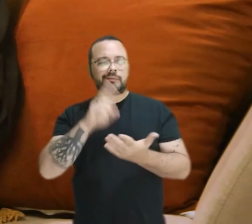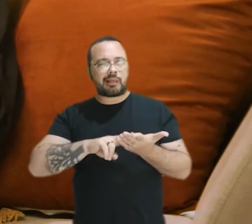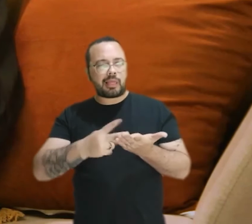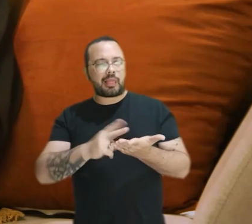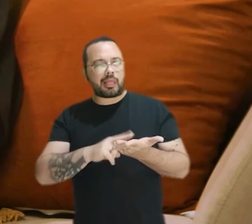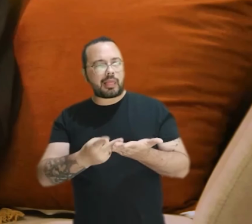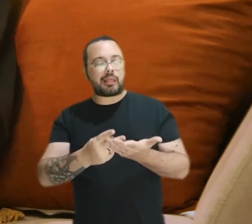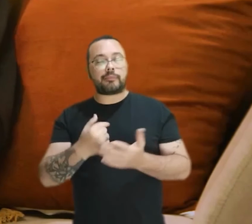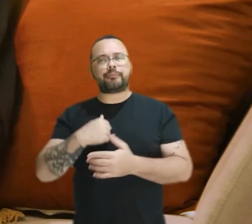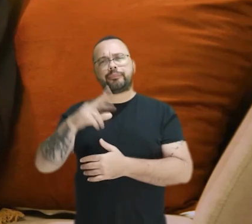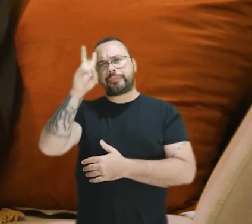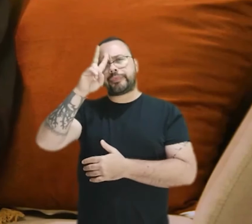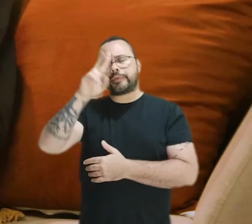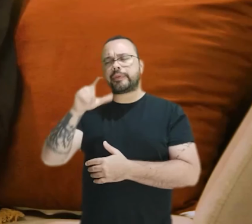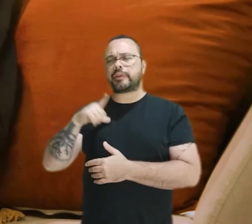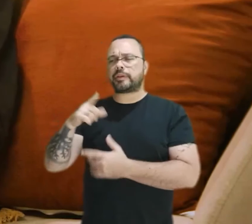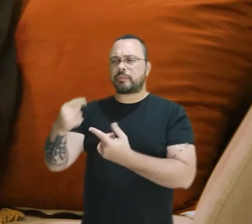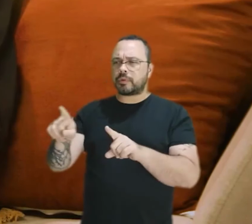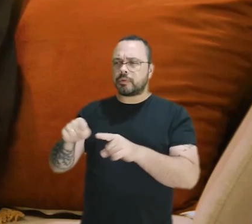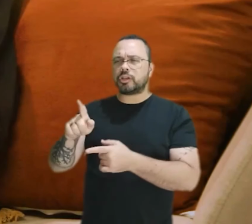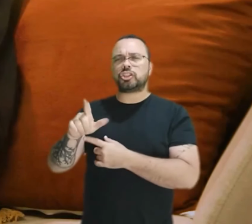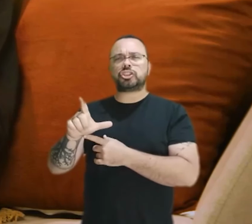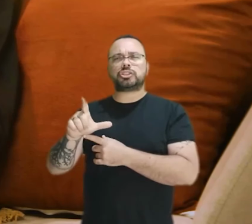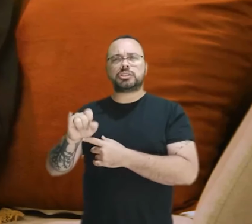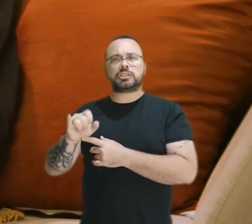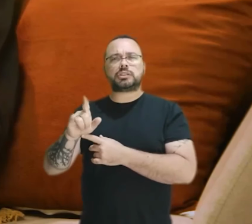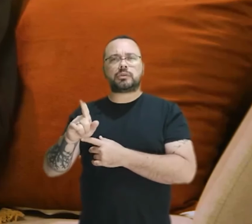o disco acústico dele, ele ficou, riscou no...